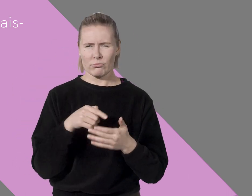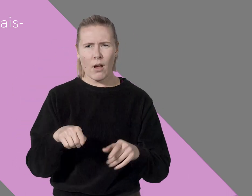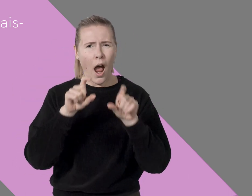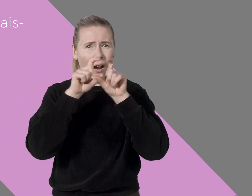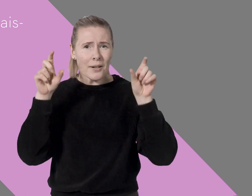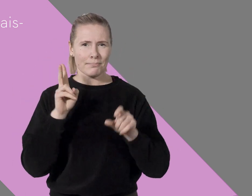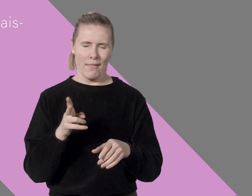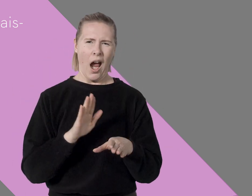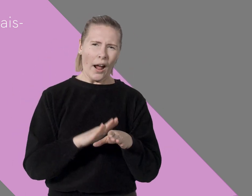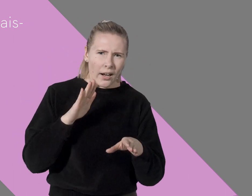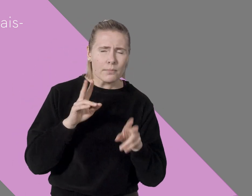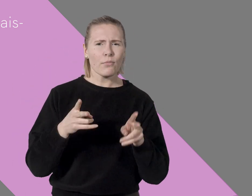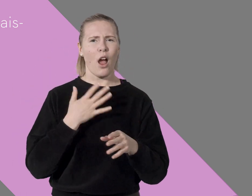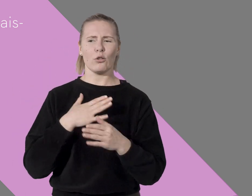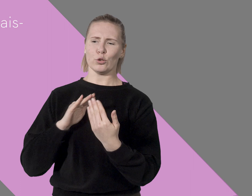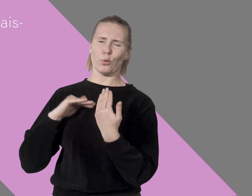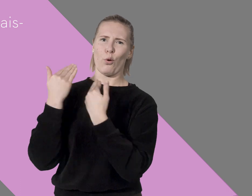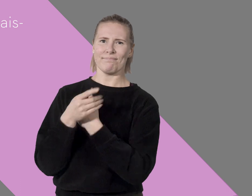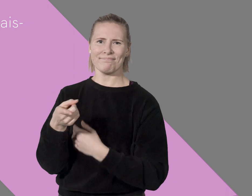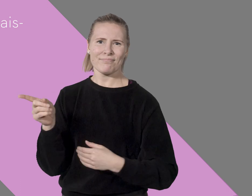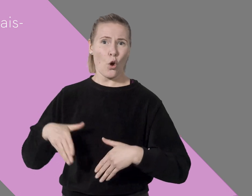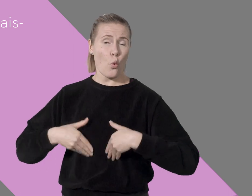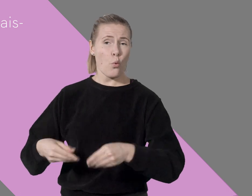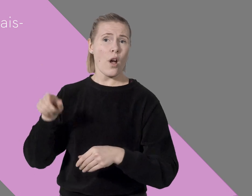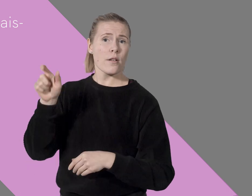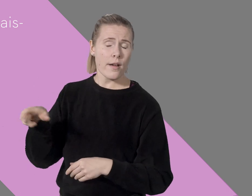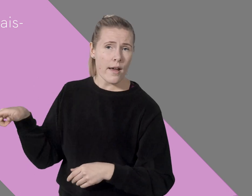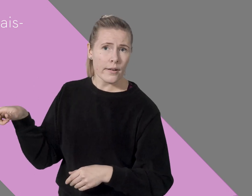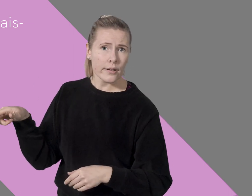asian arkaluontoisuuden ja uhrien suojelemisen vuoksi.